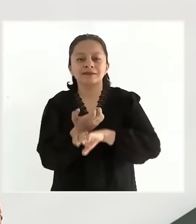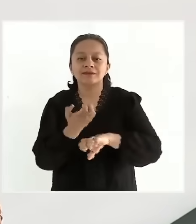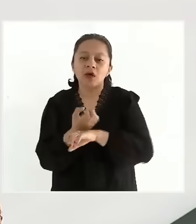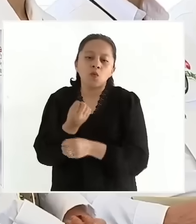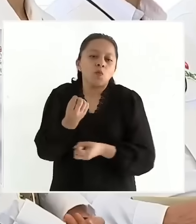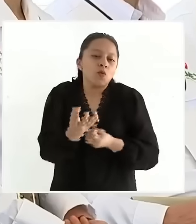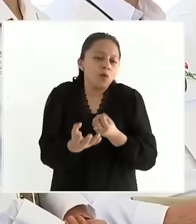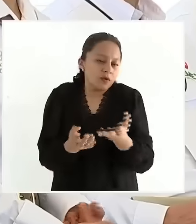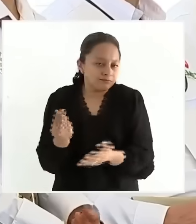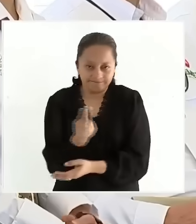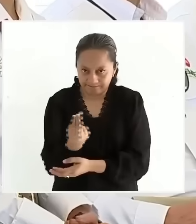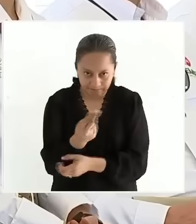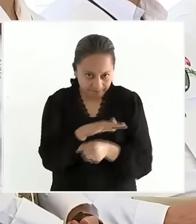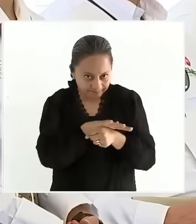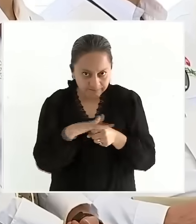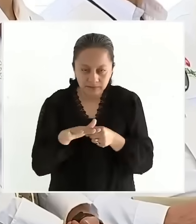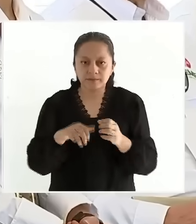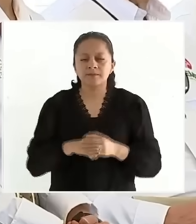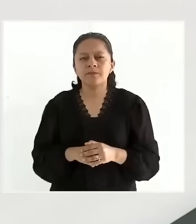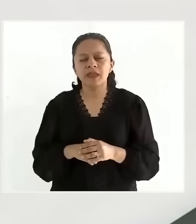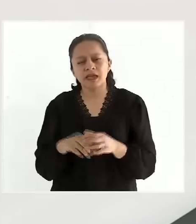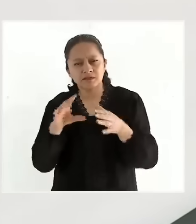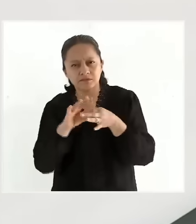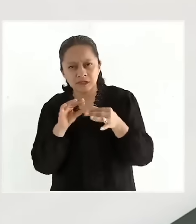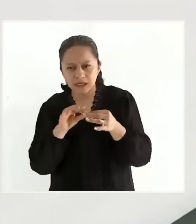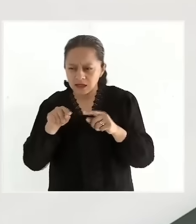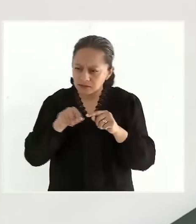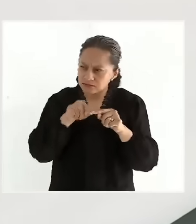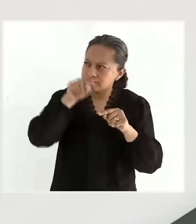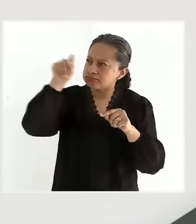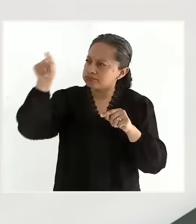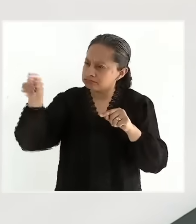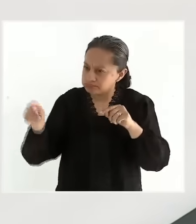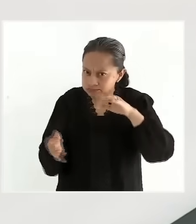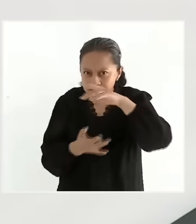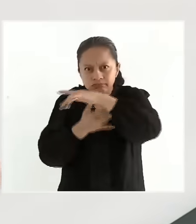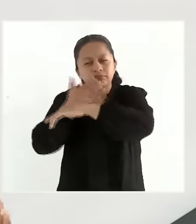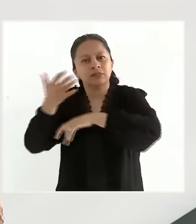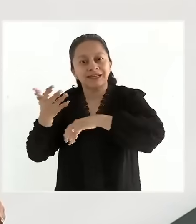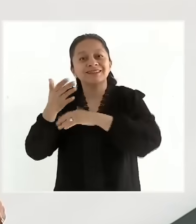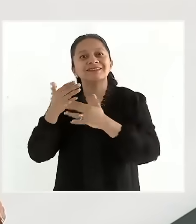Cabe destacar que estos ciclos combinados han sido ya inaugurados por nuestra presidenta. También